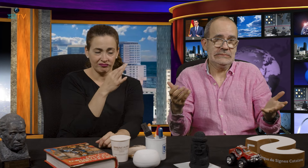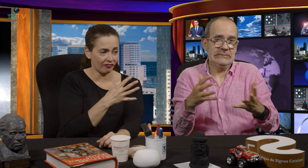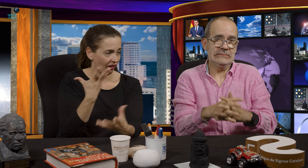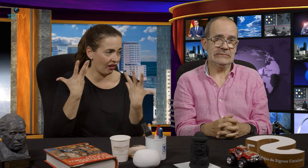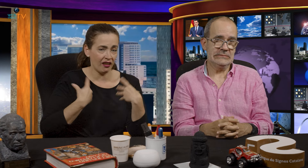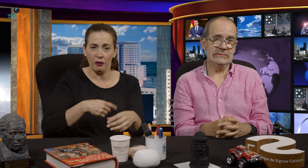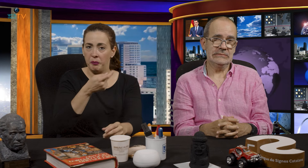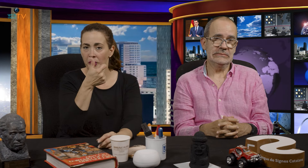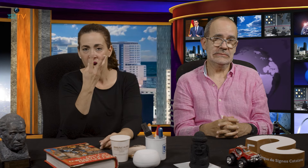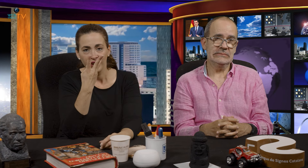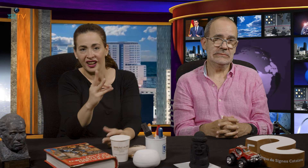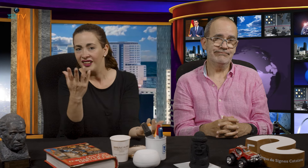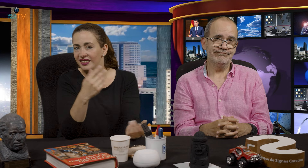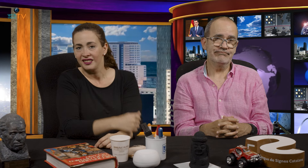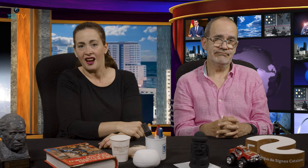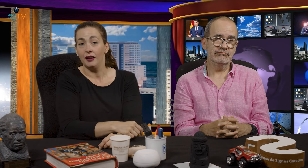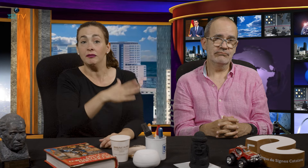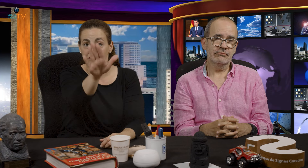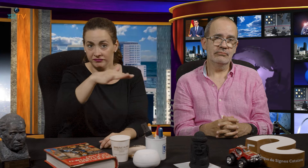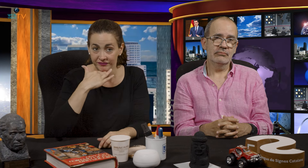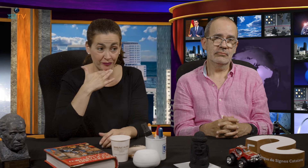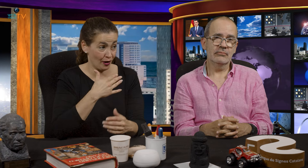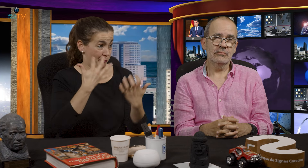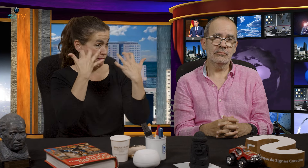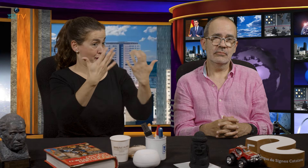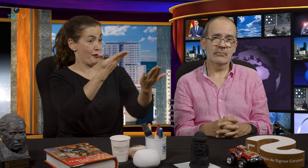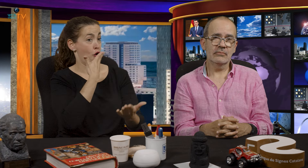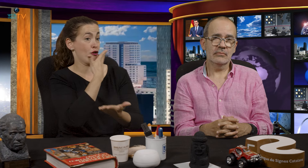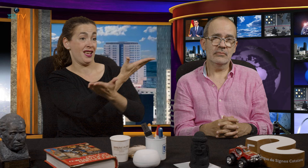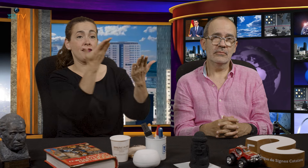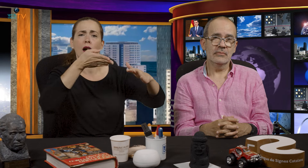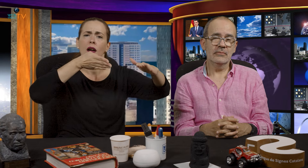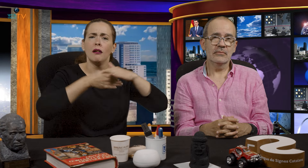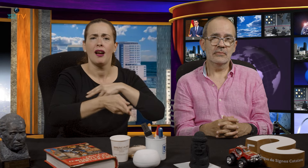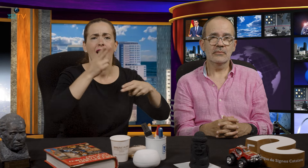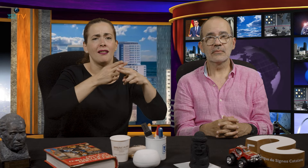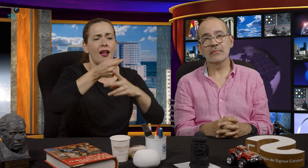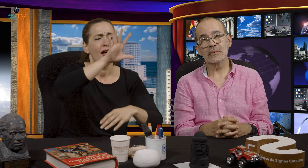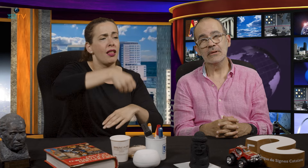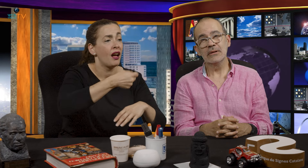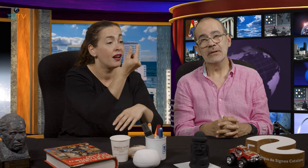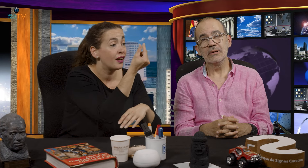Una pena, son muy pocas 30 personas. Para el público oyente las entradas tenían un precio mínimo